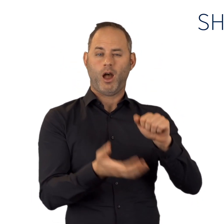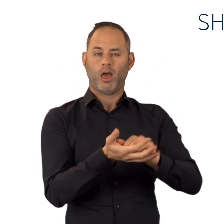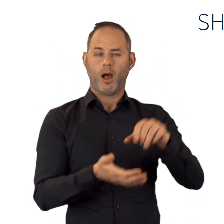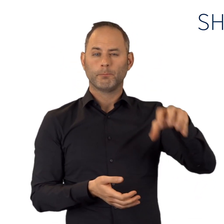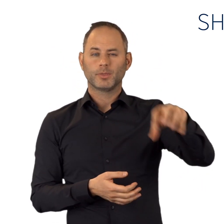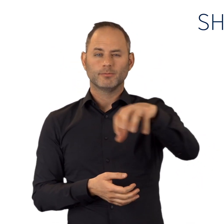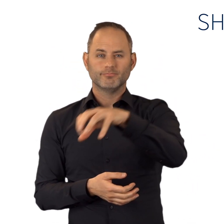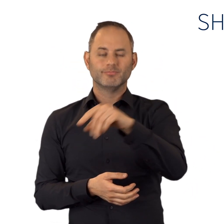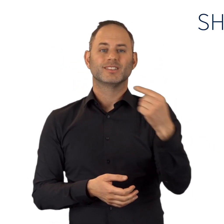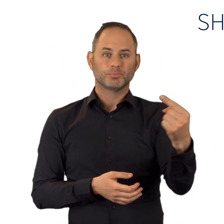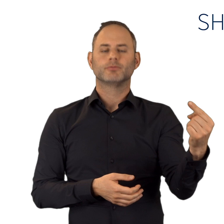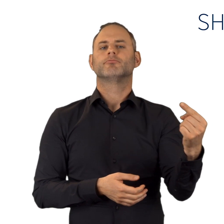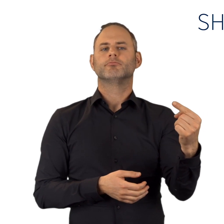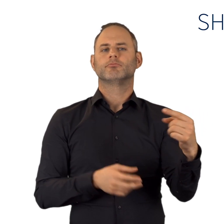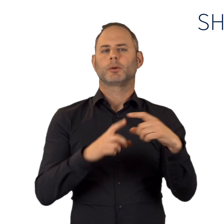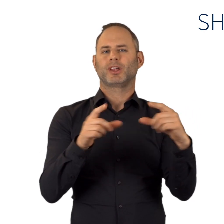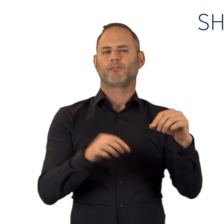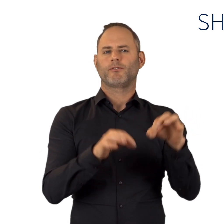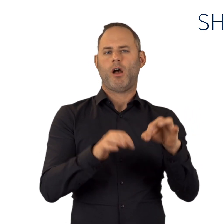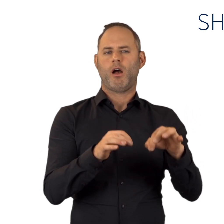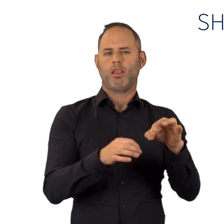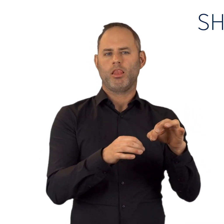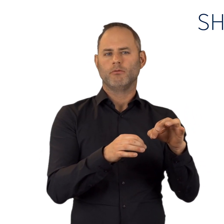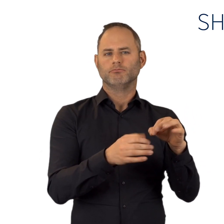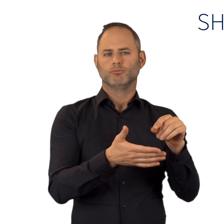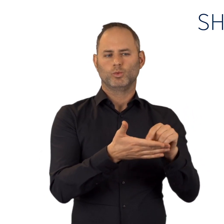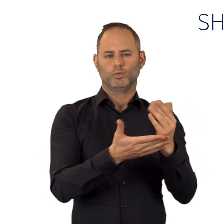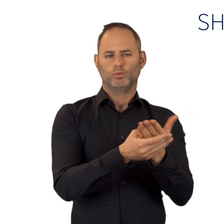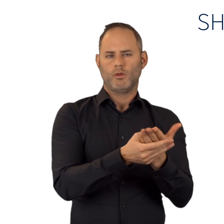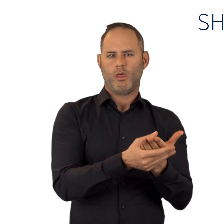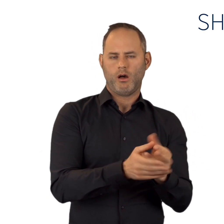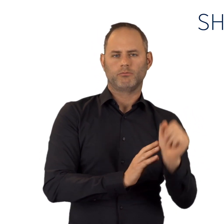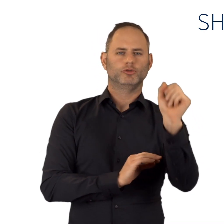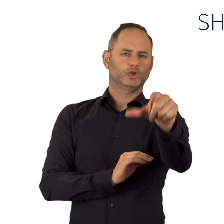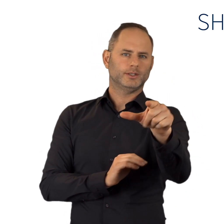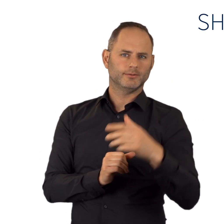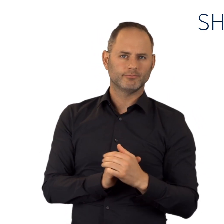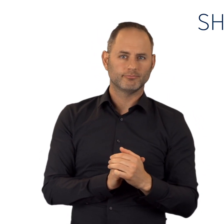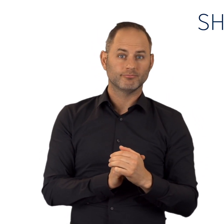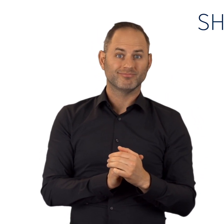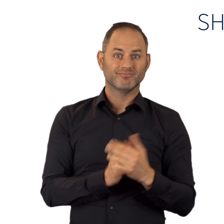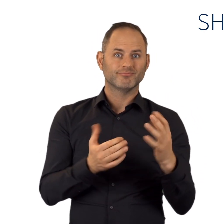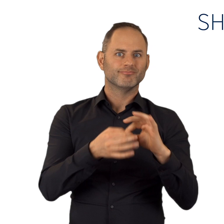Das Wahlamt schickt die Briefwahlunterlagen zu,